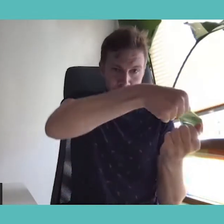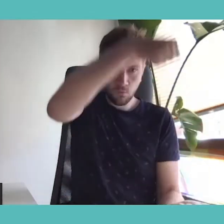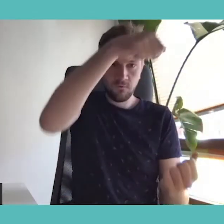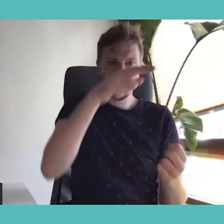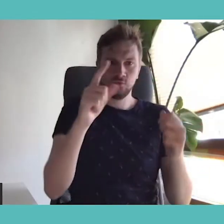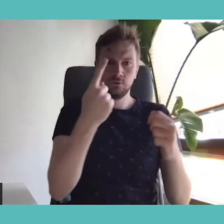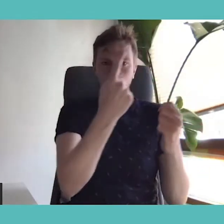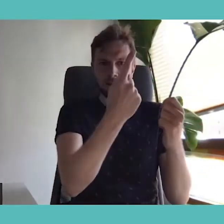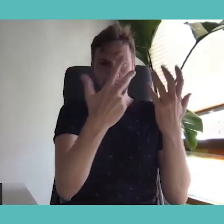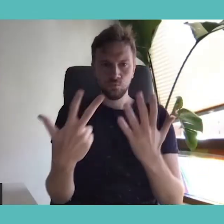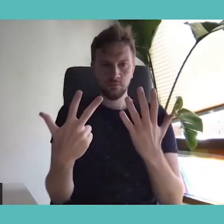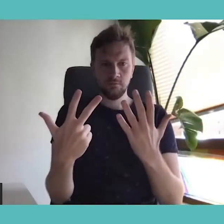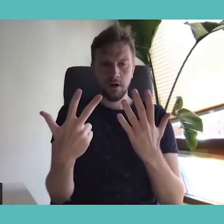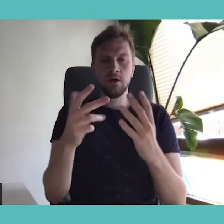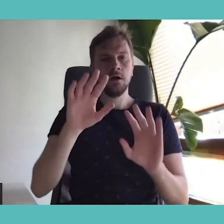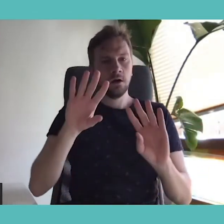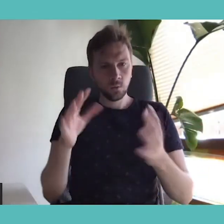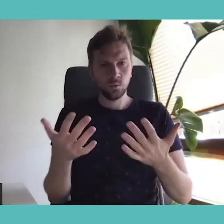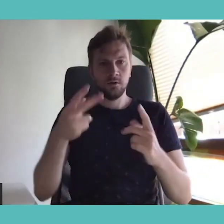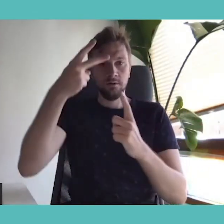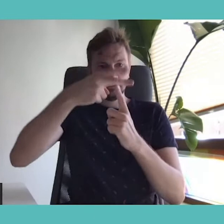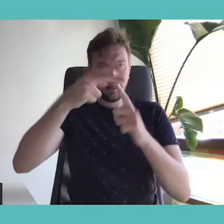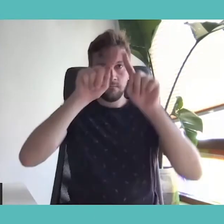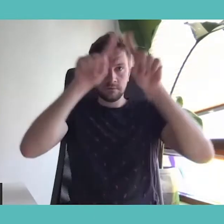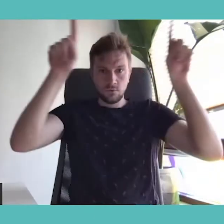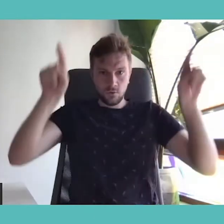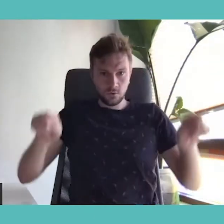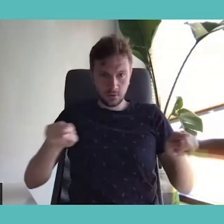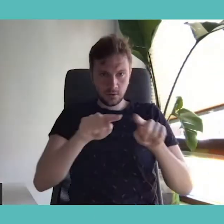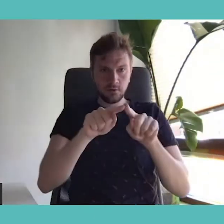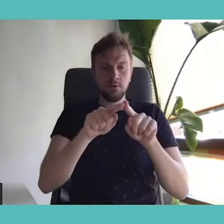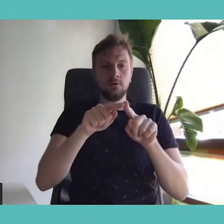czyli powiększenie tłumacza tak, by zajmował 1/8 ekranu telewizora.